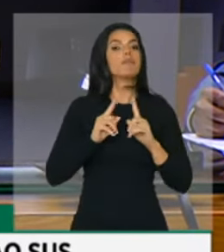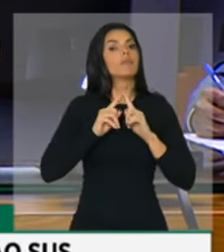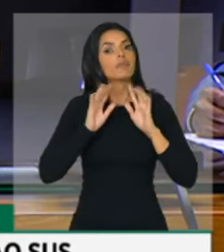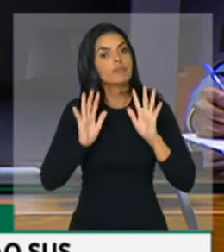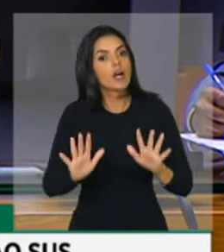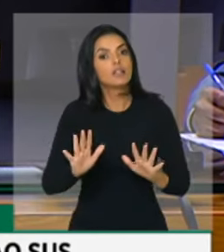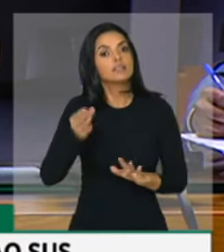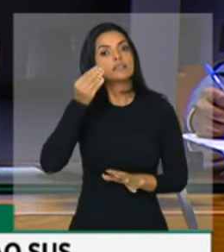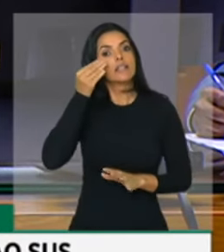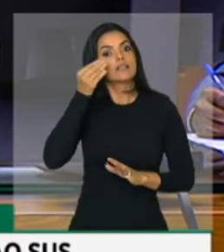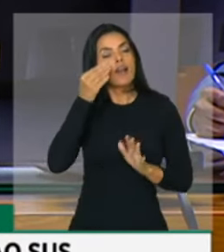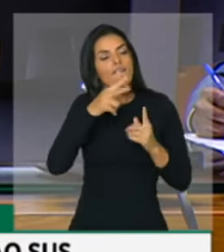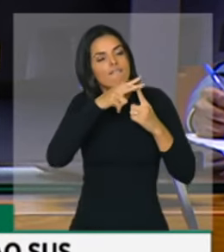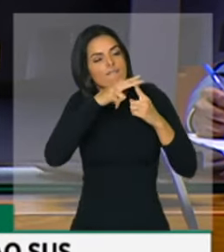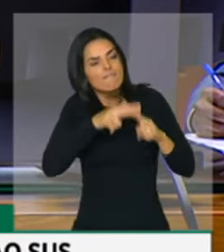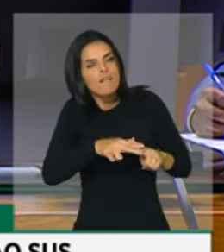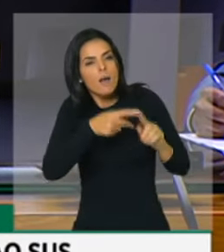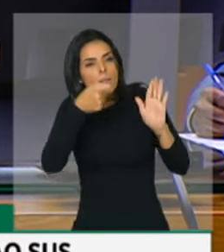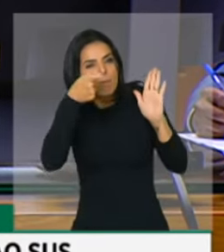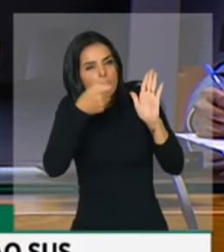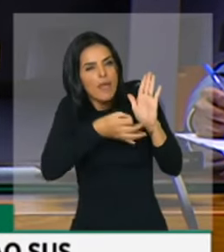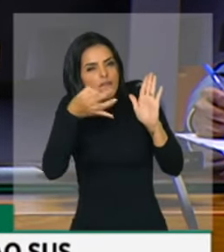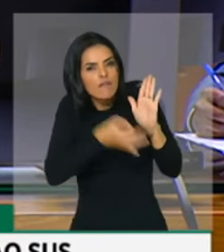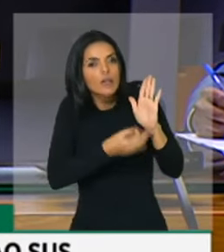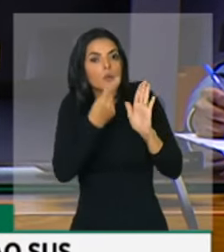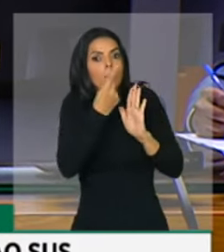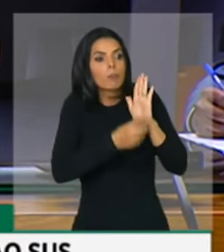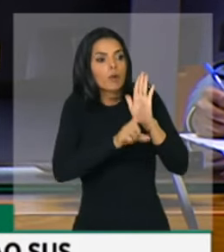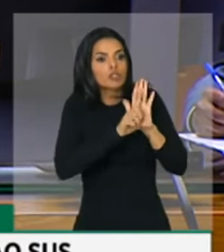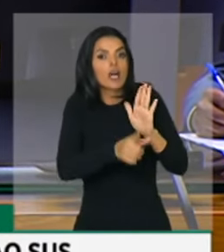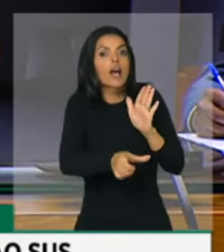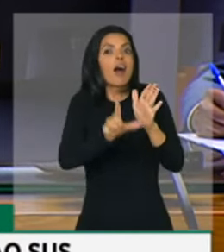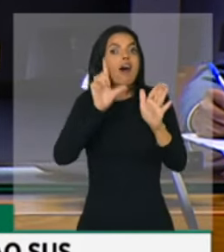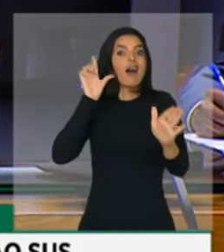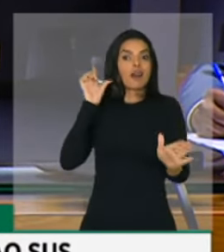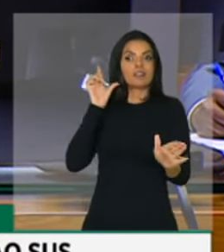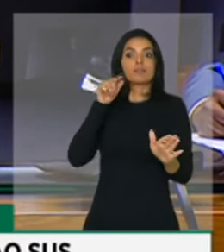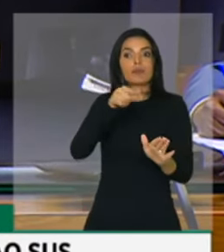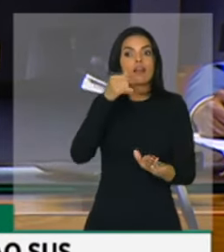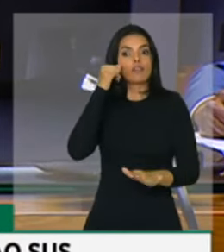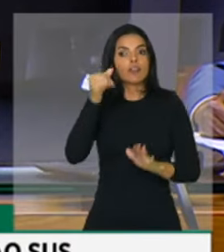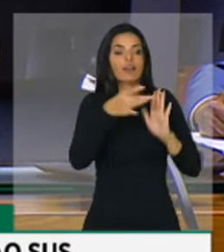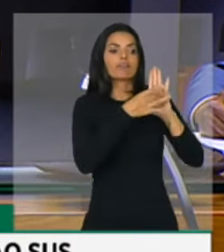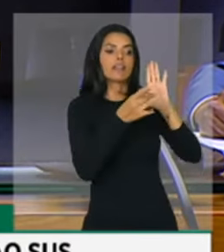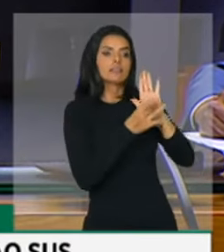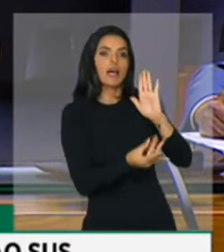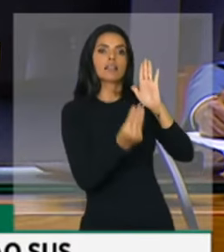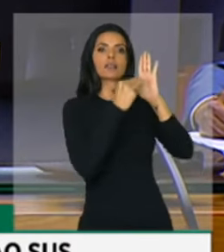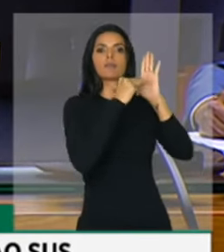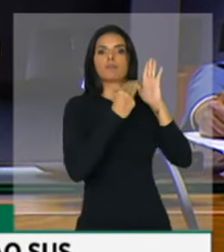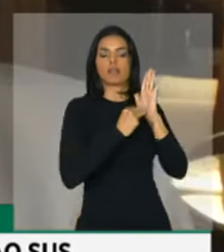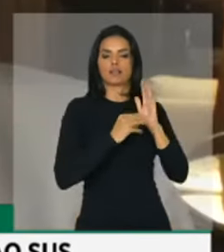CRITÉRIO PARA QUE NÃO CHEGUEM NO PLENÁRIO COM TANTOS DESTAQUES E TANTAS EMENDAS. [DEPUTADO]: EU RETIRO O DESTAQUE DO PDT E PEÇO A